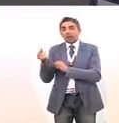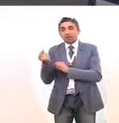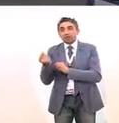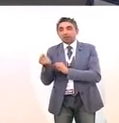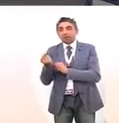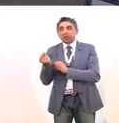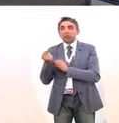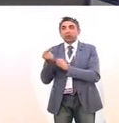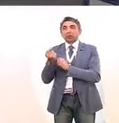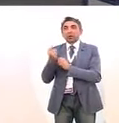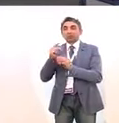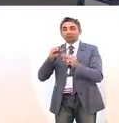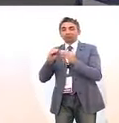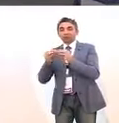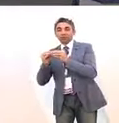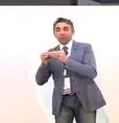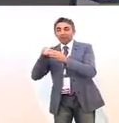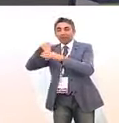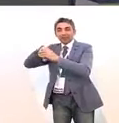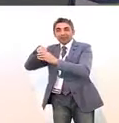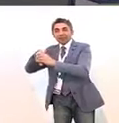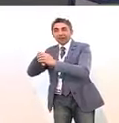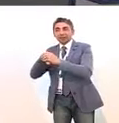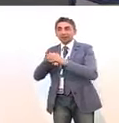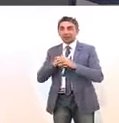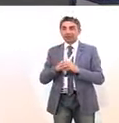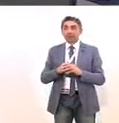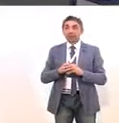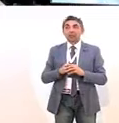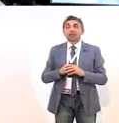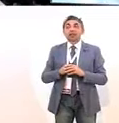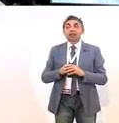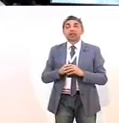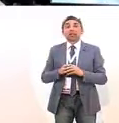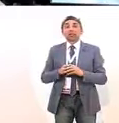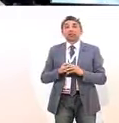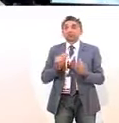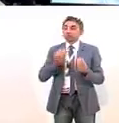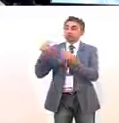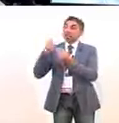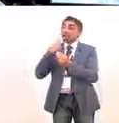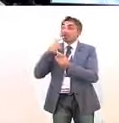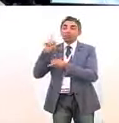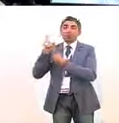delle piccole dinamiche interne che vengono spesso attribuite alla politica ma che anche